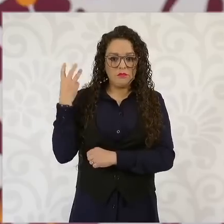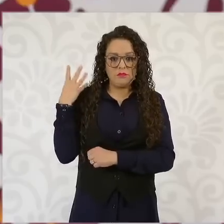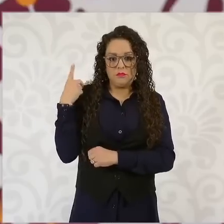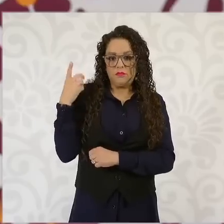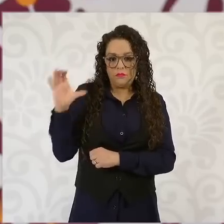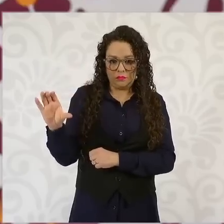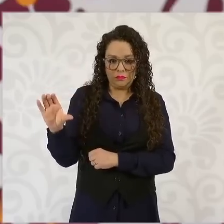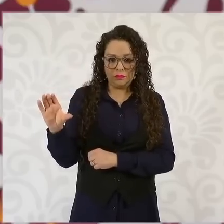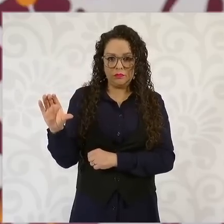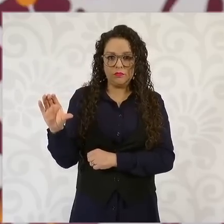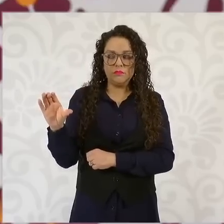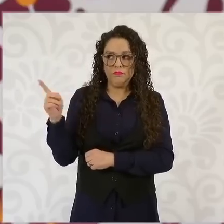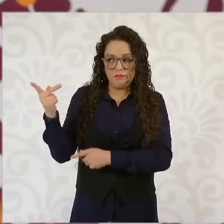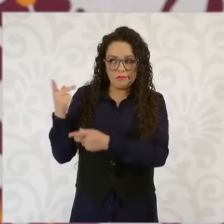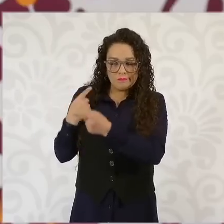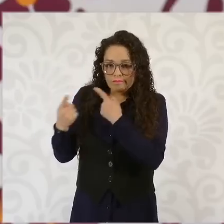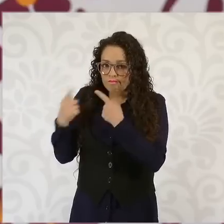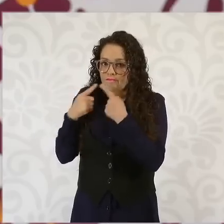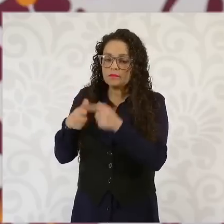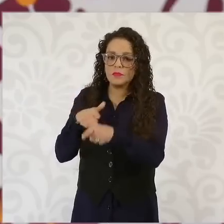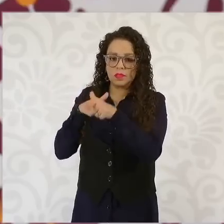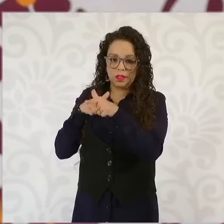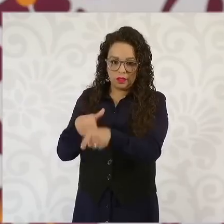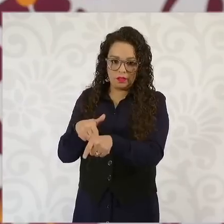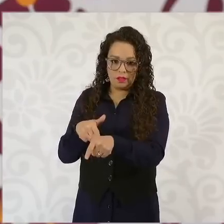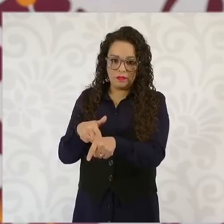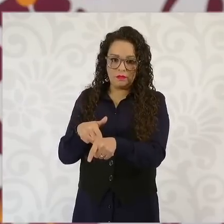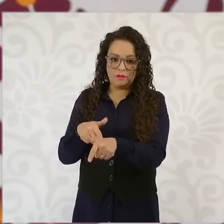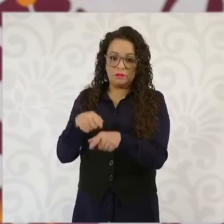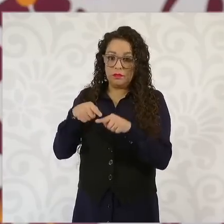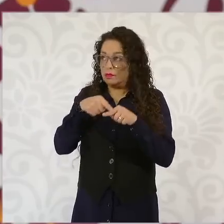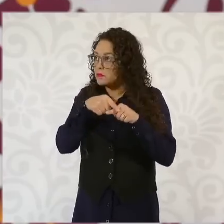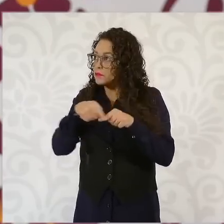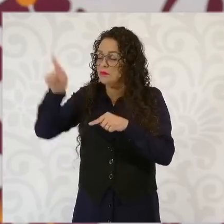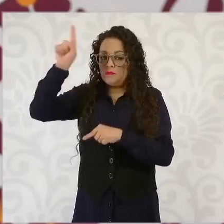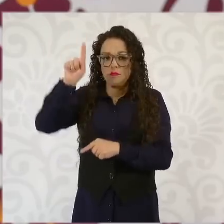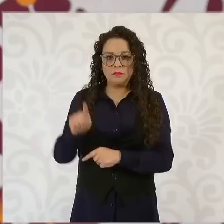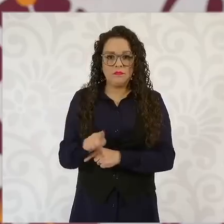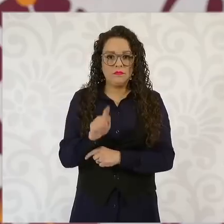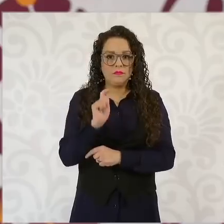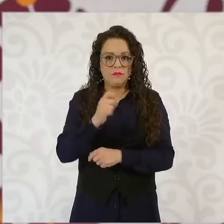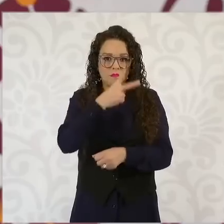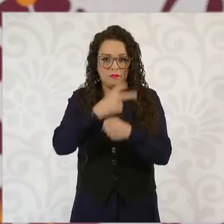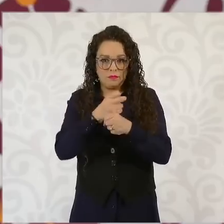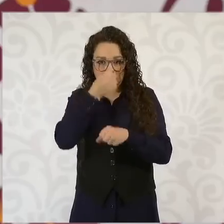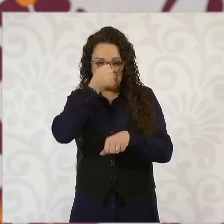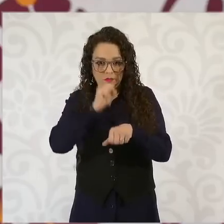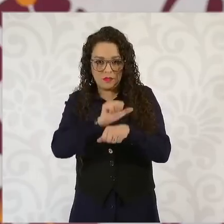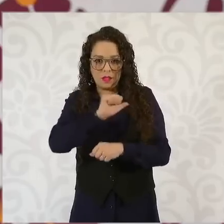Houston para ver a otros funcionarios de Estados Unidos qué nos ha pedido tenemos que desde luego